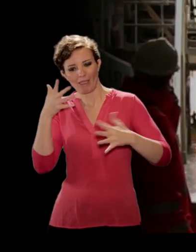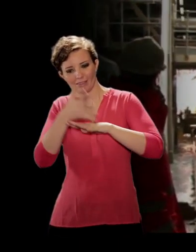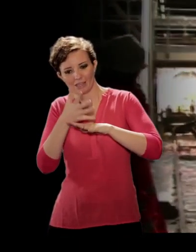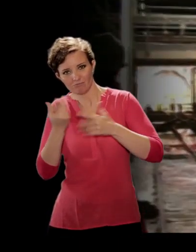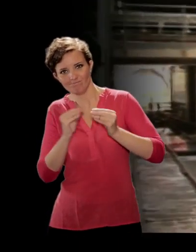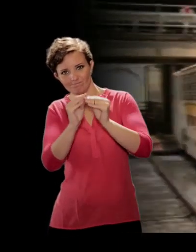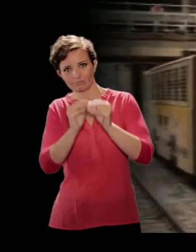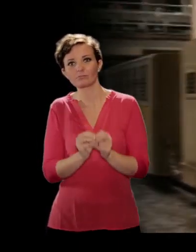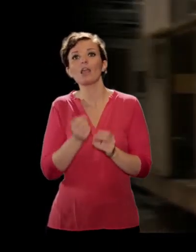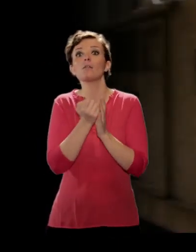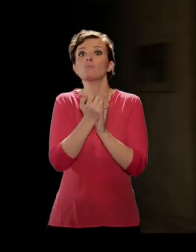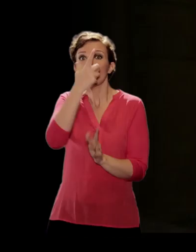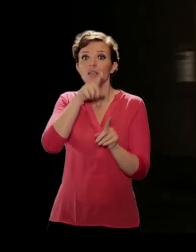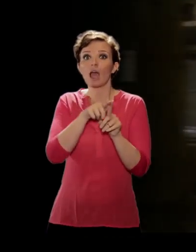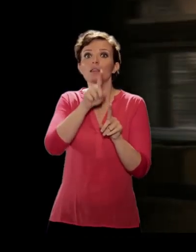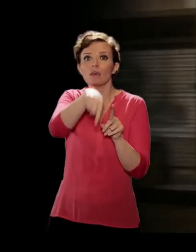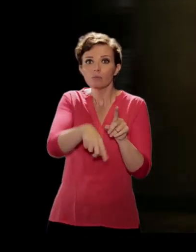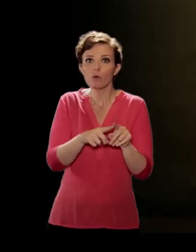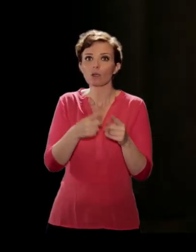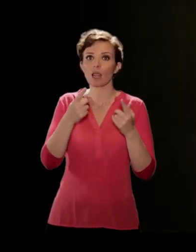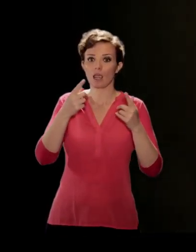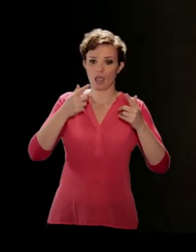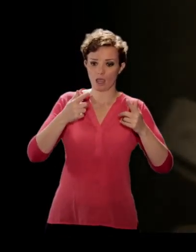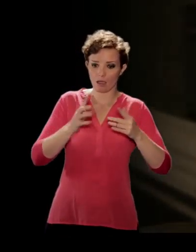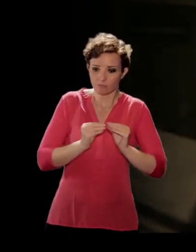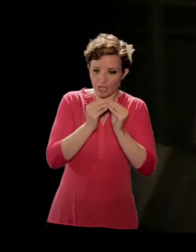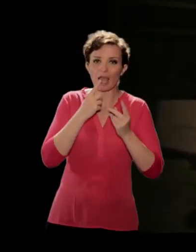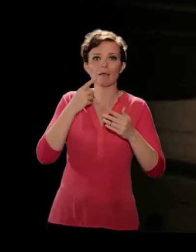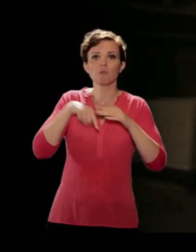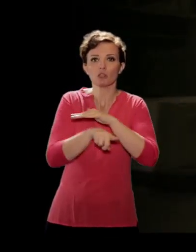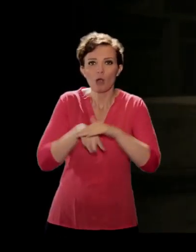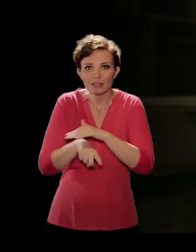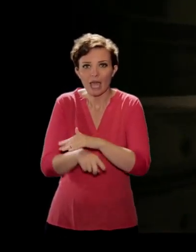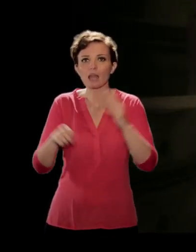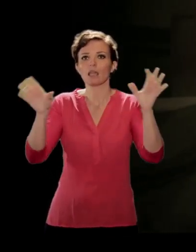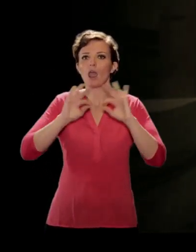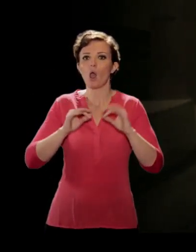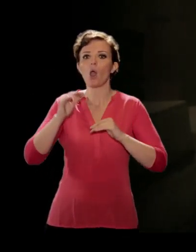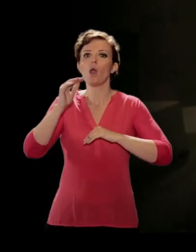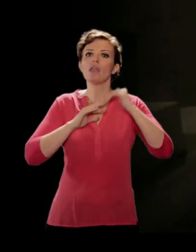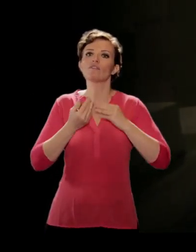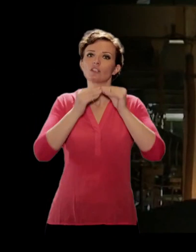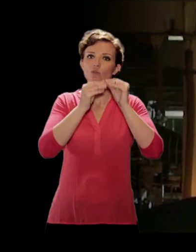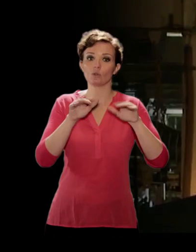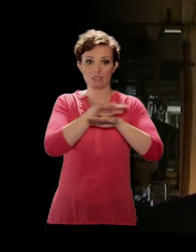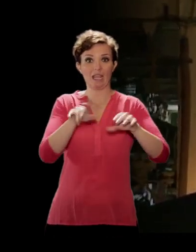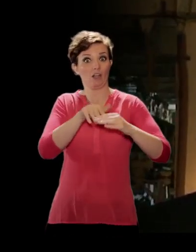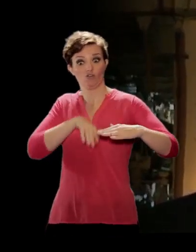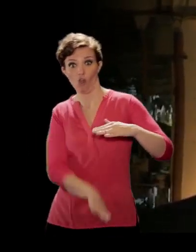molto importate in relazione a tutte le opere di scavo, di realizzazione di metropolitane e di infrastrutture sottoterra.